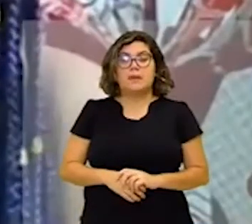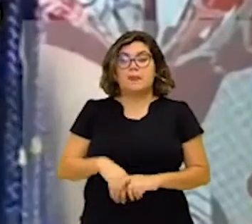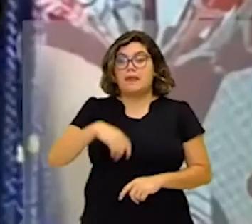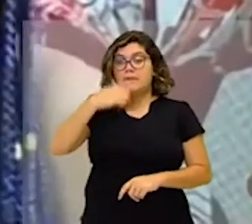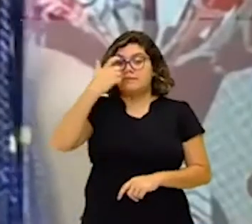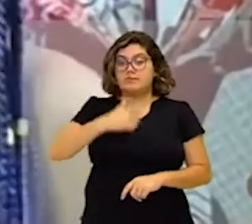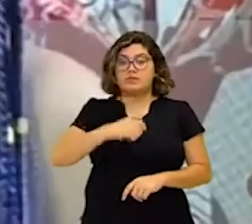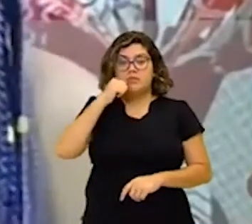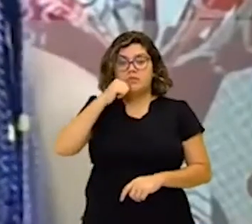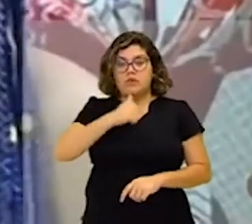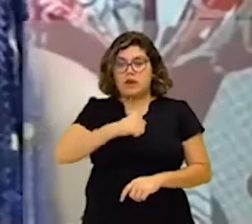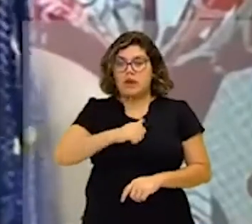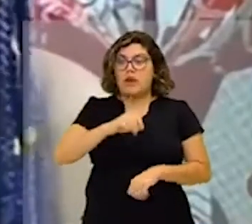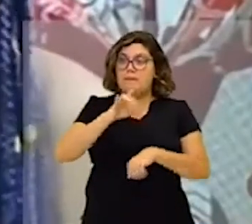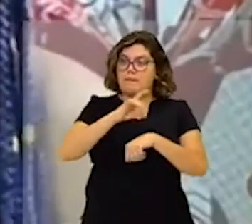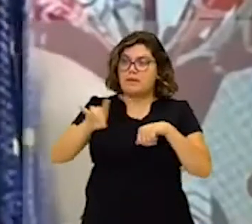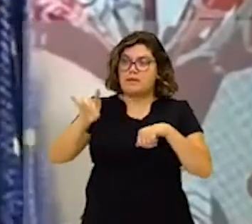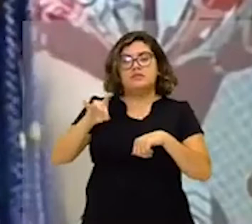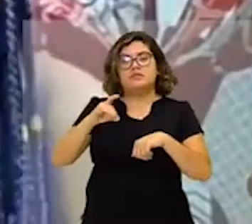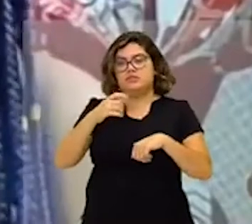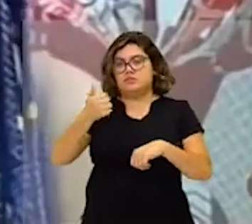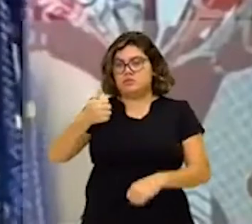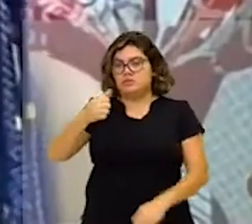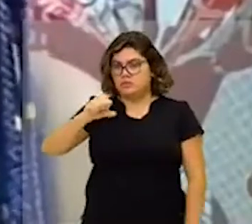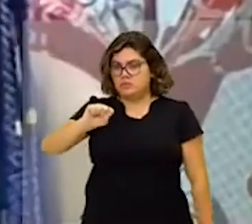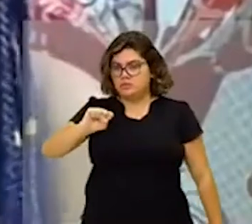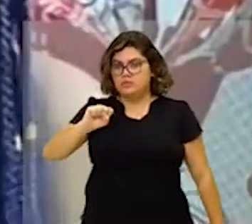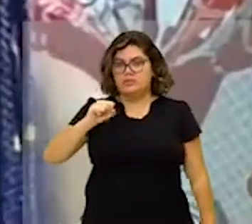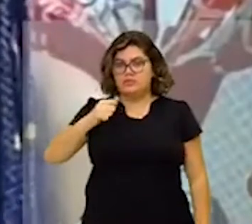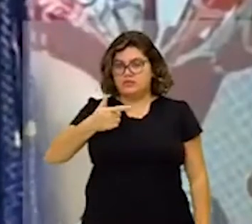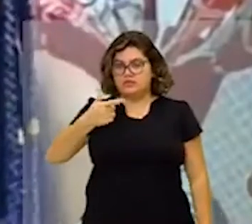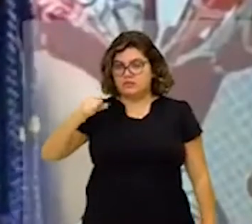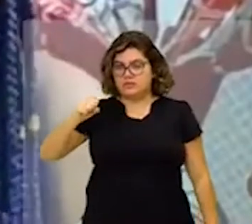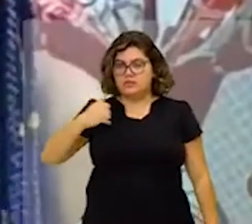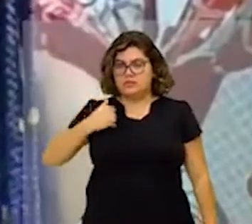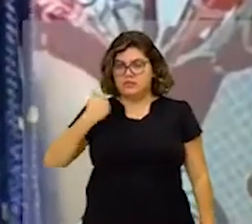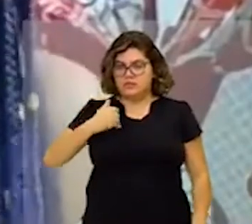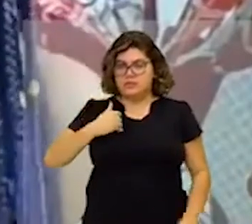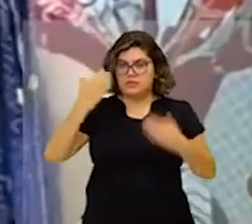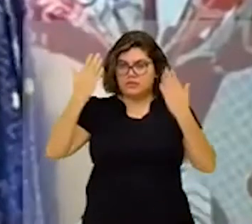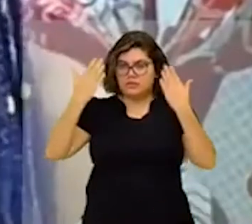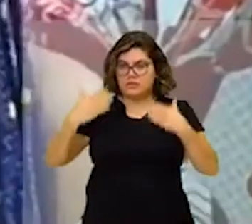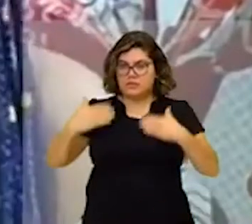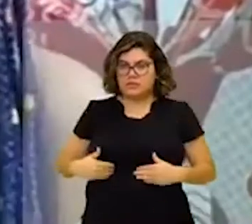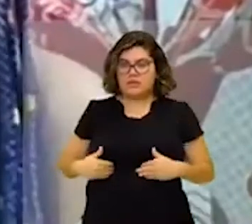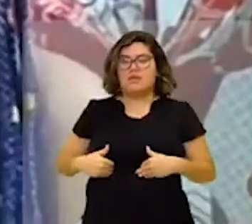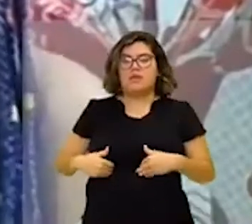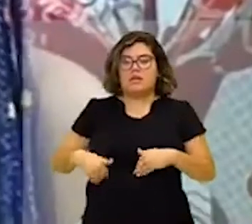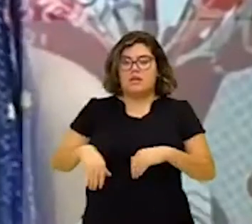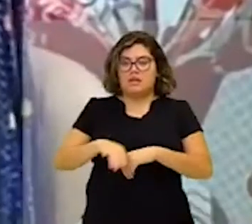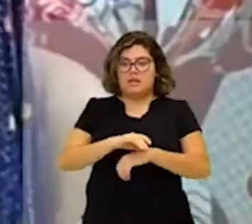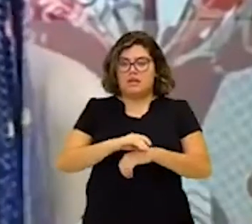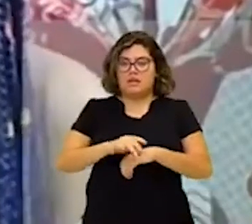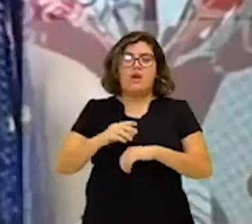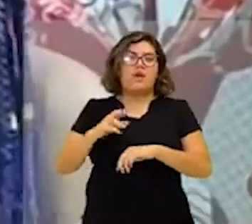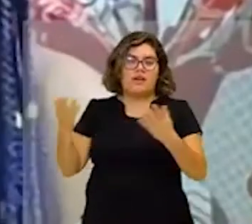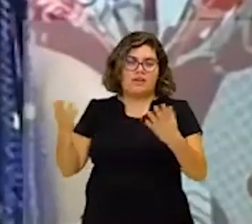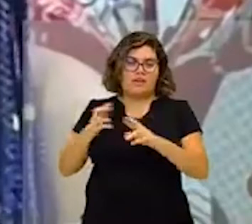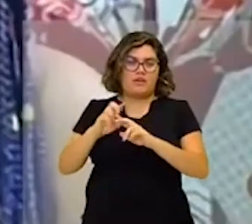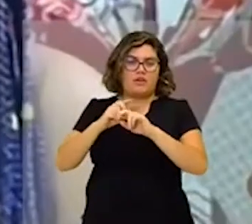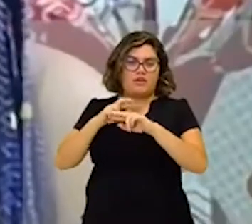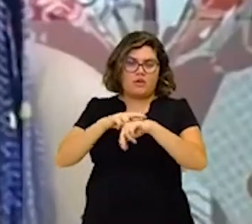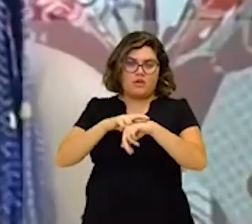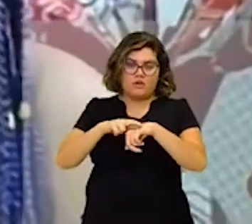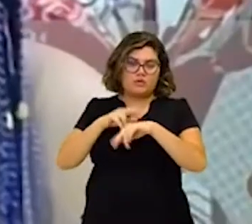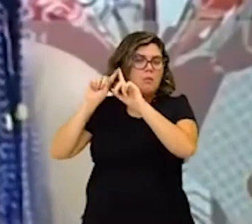preta de 29 anos olhos castanhos e cabelos roxos trançados no estilo nagô estou usando